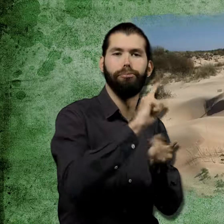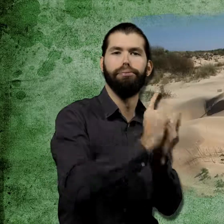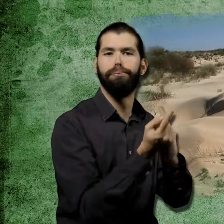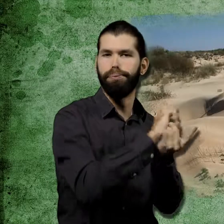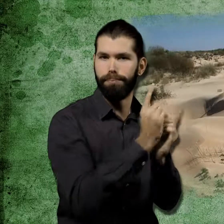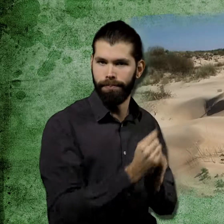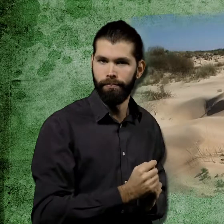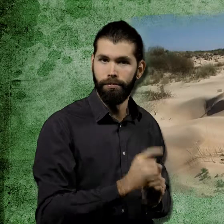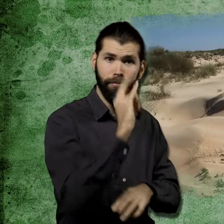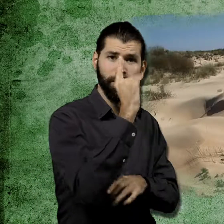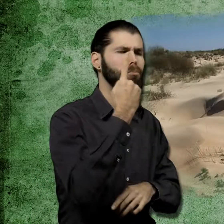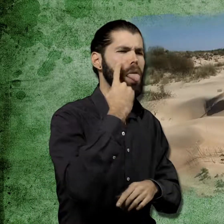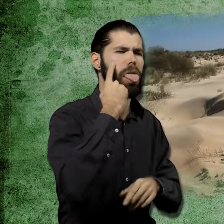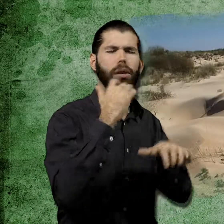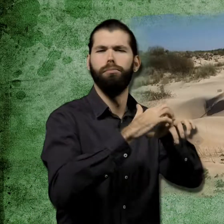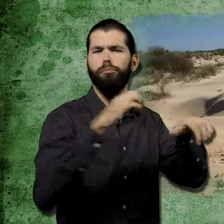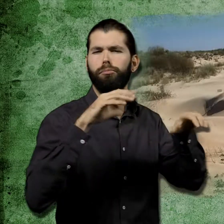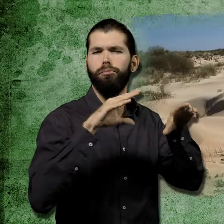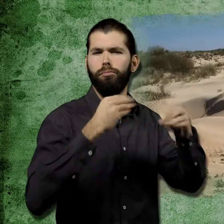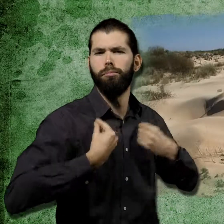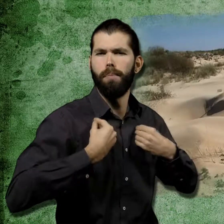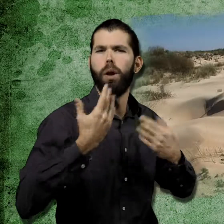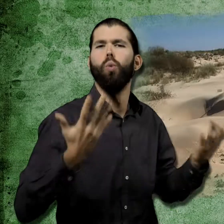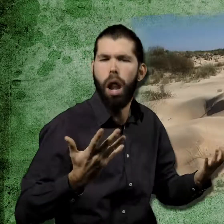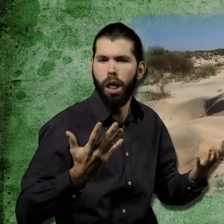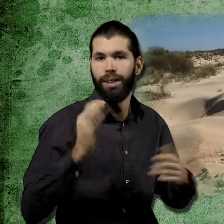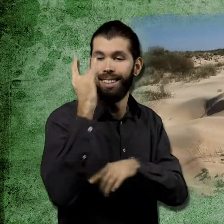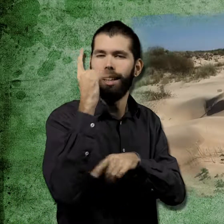Són habituals la presència del panical marí, el lliri de mar, el rave de mar,